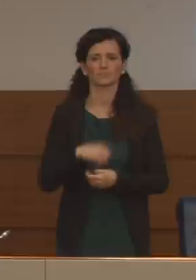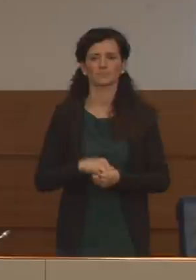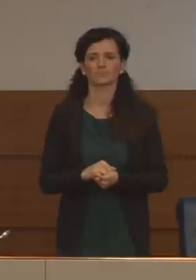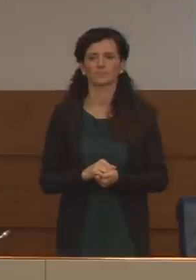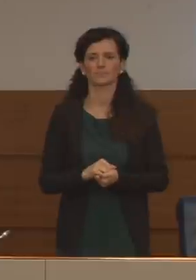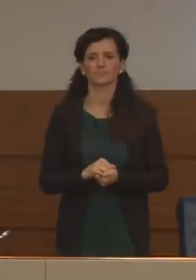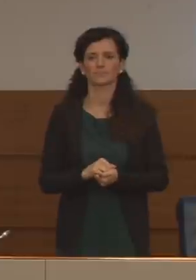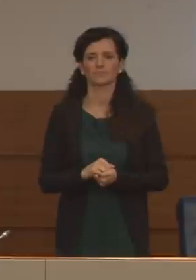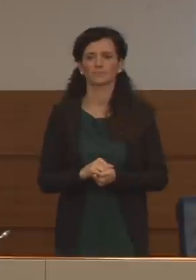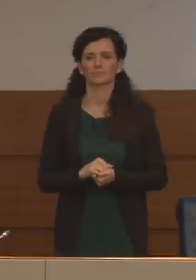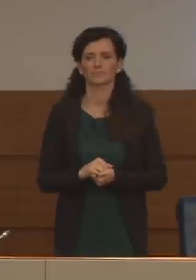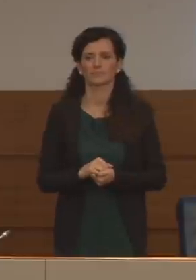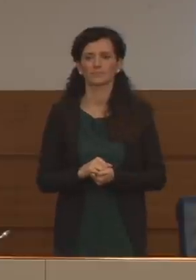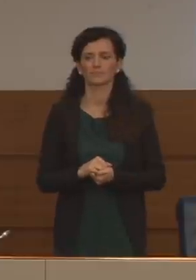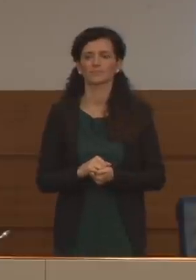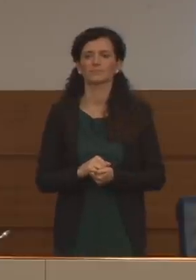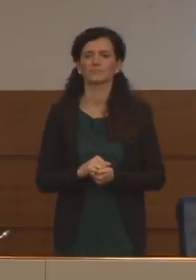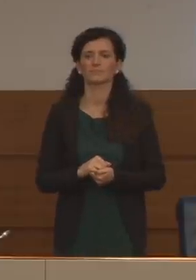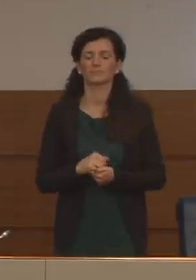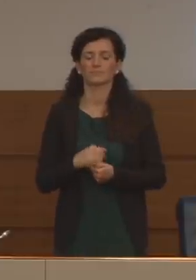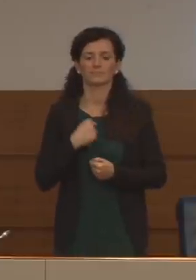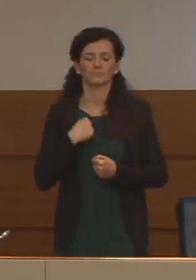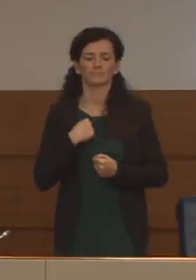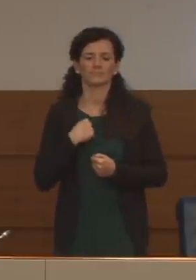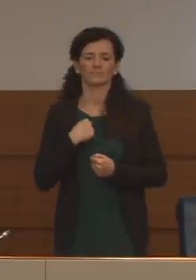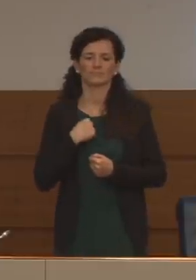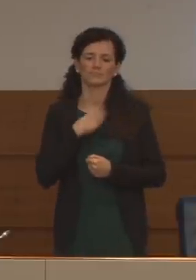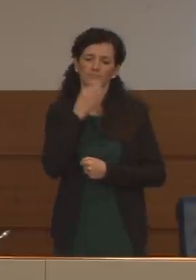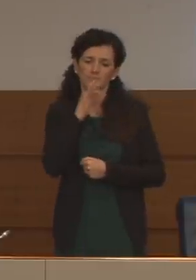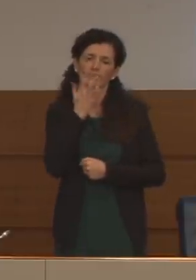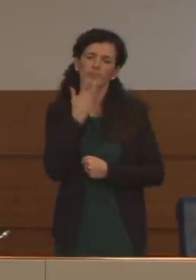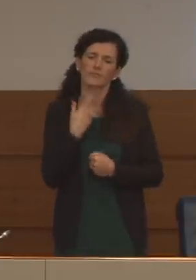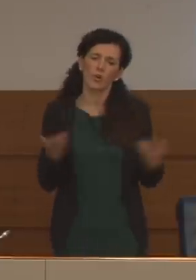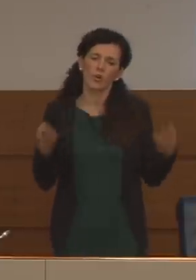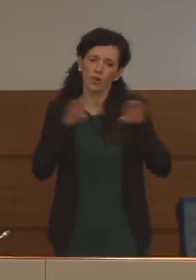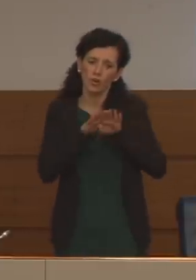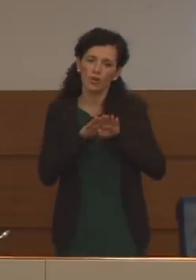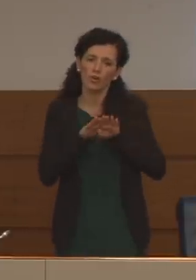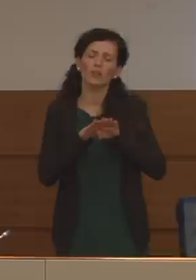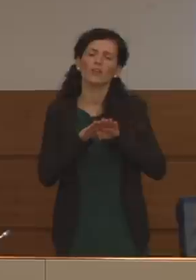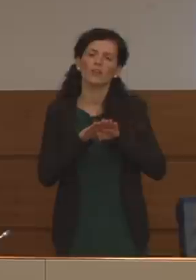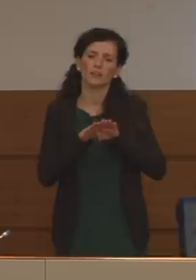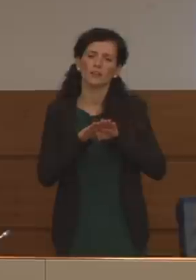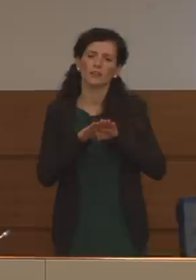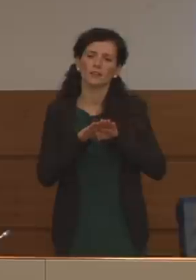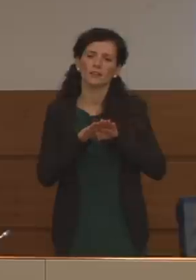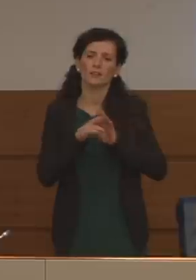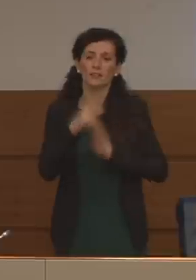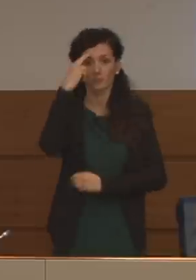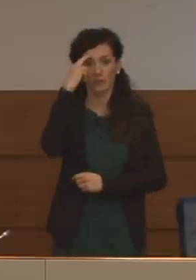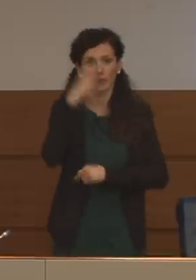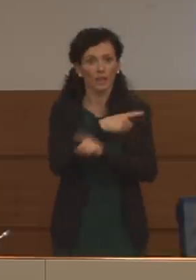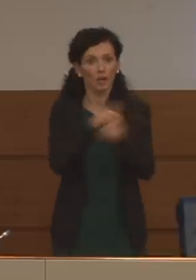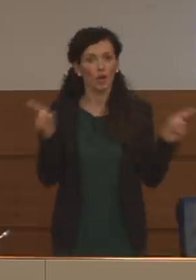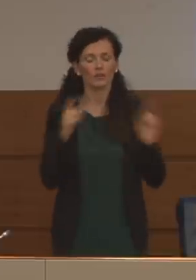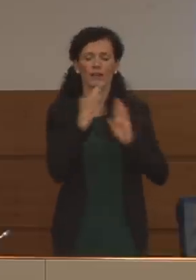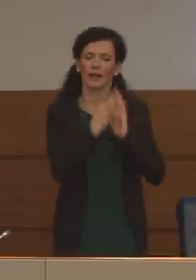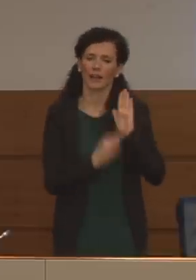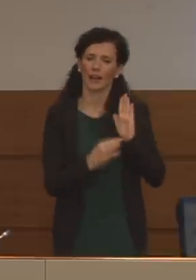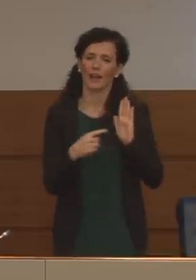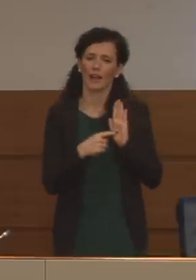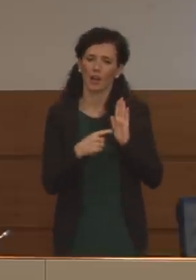Vorrei concludere questo mio intervento con il richiamo alle regole e quindi uscire